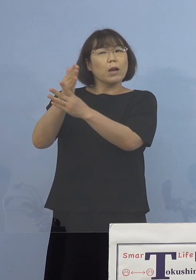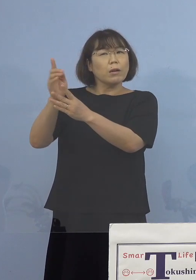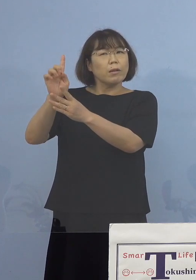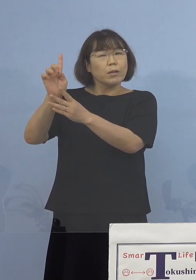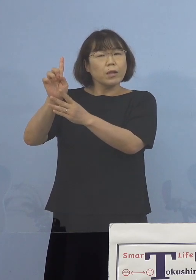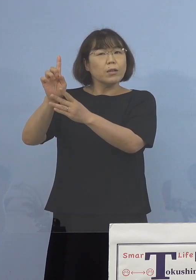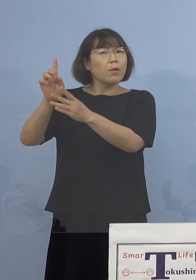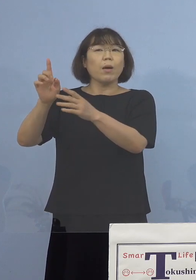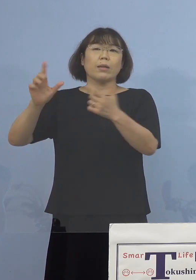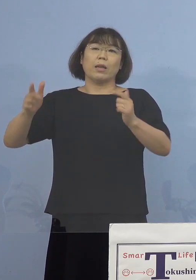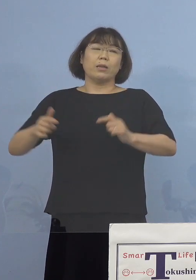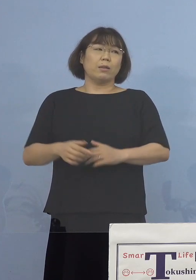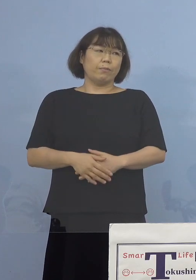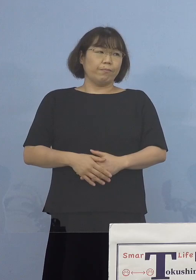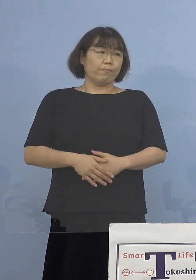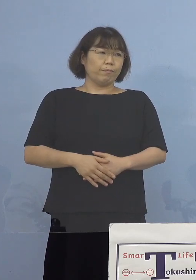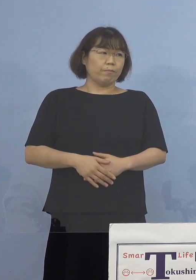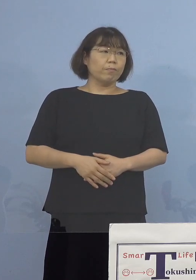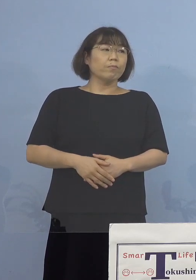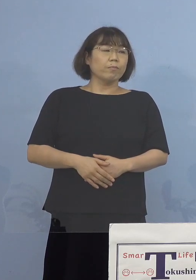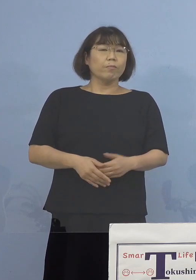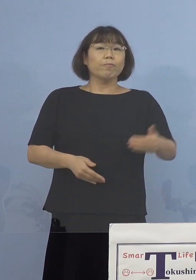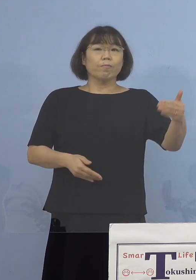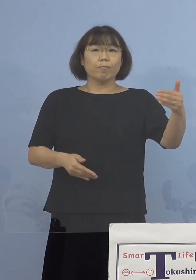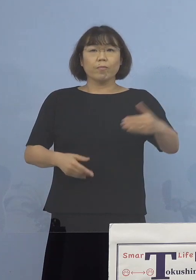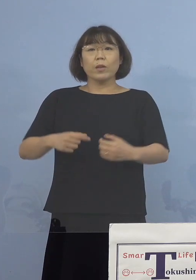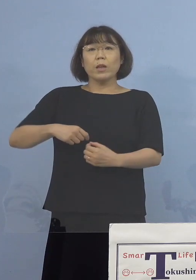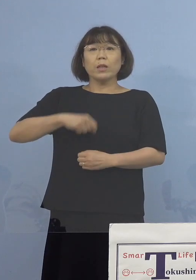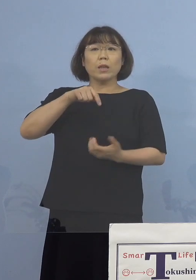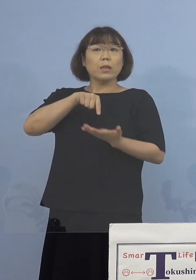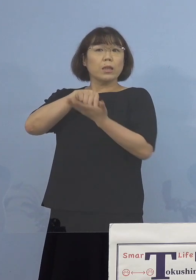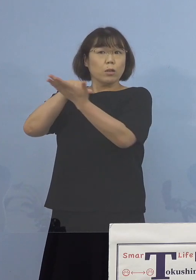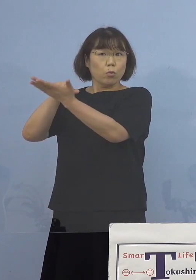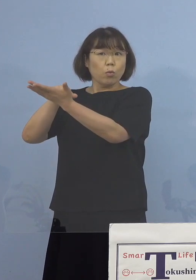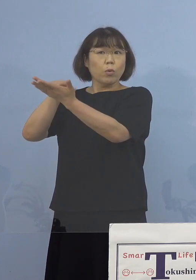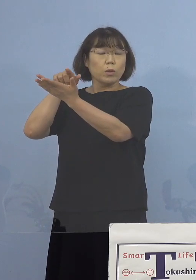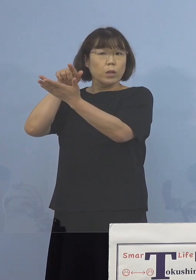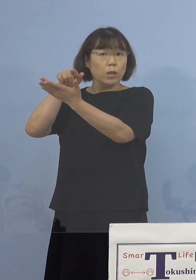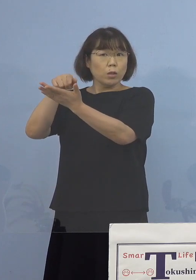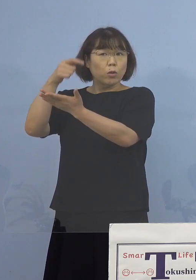（徳島新聞社） 正式に要請するというのは 今後視野に入ってくるということですか